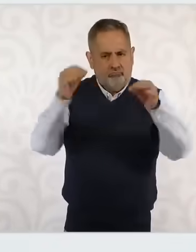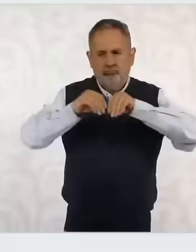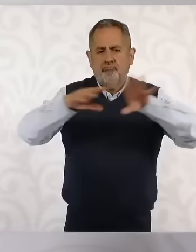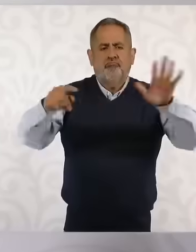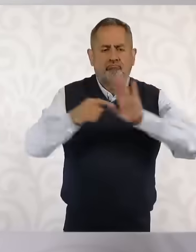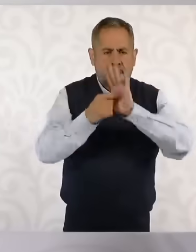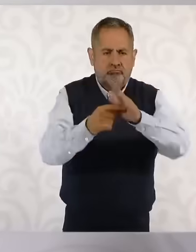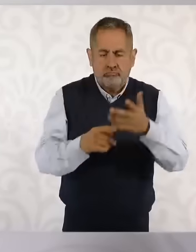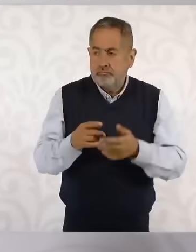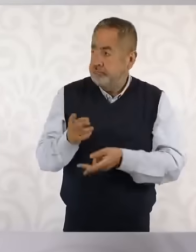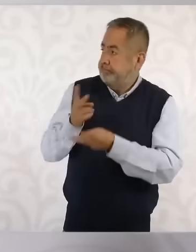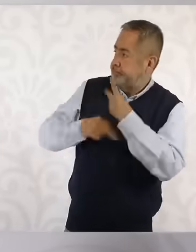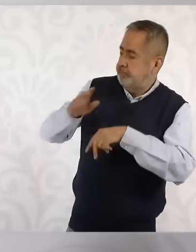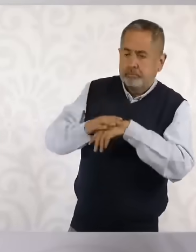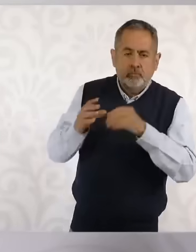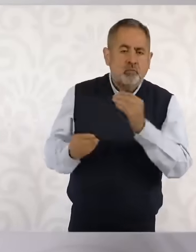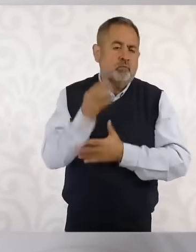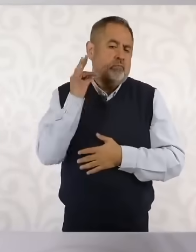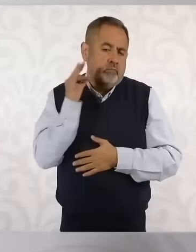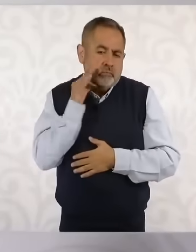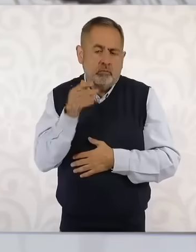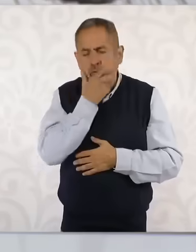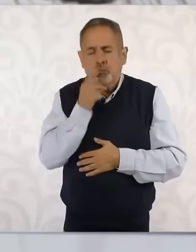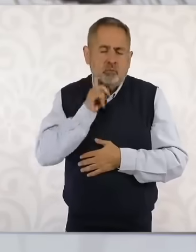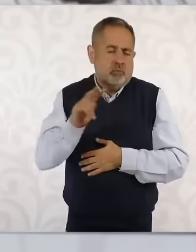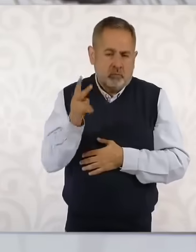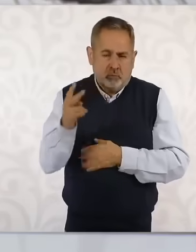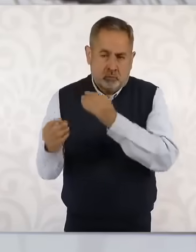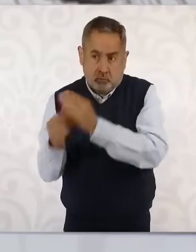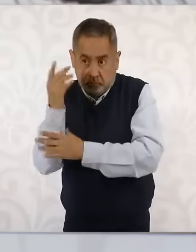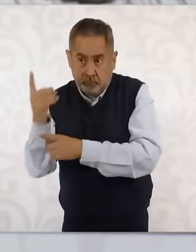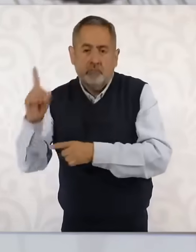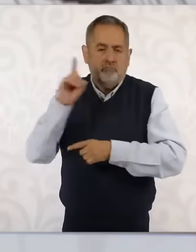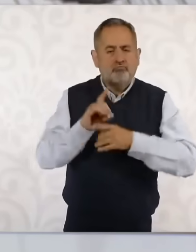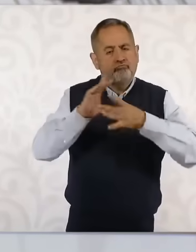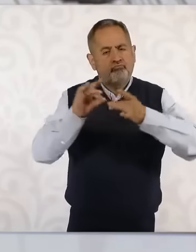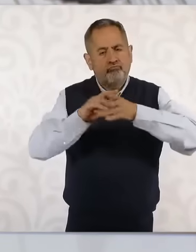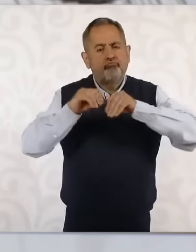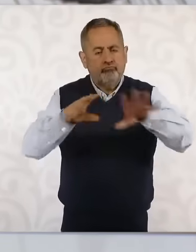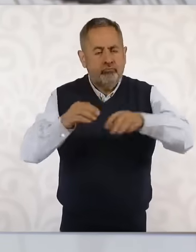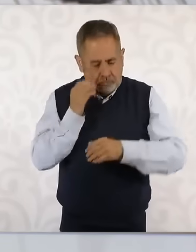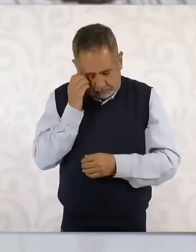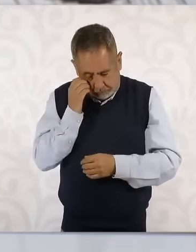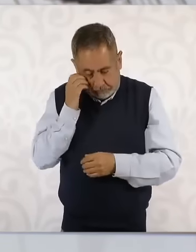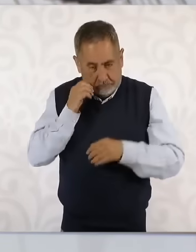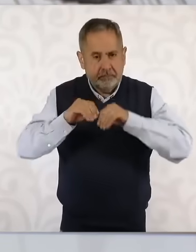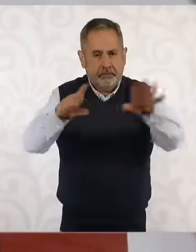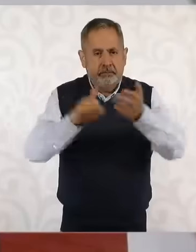que venga el nuevo fiscal o la fiscal, eh, y que no estén pues intervengan en la investigación,